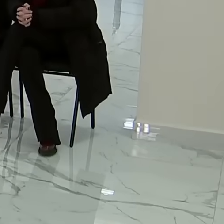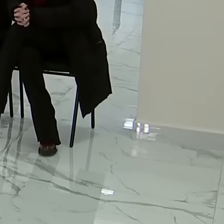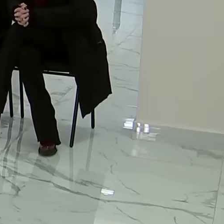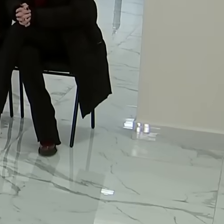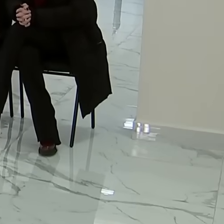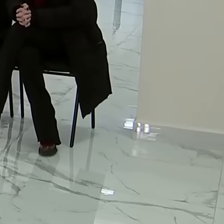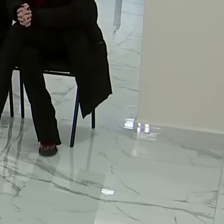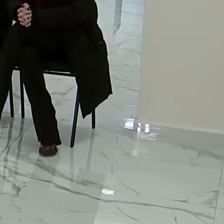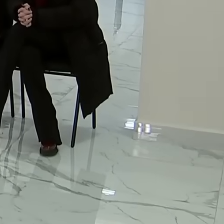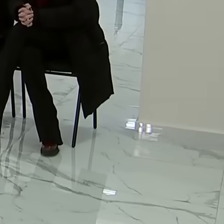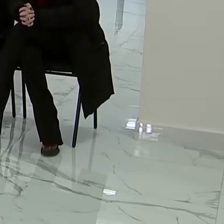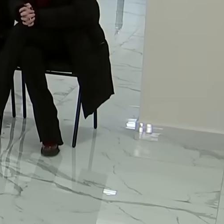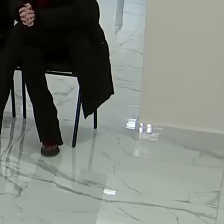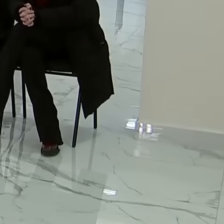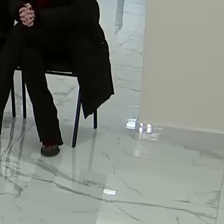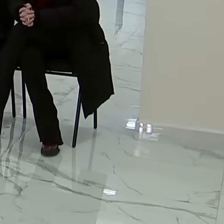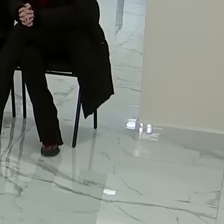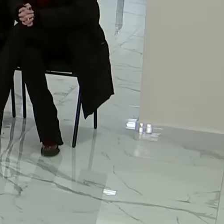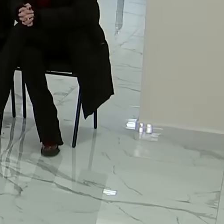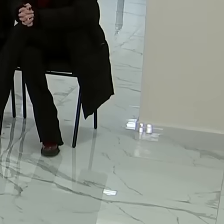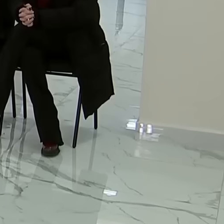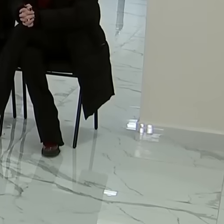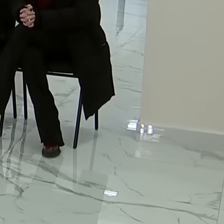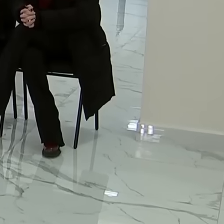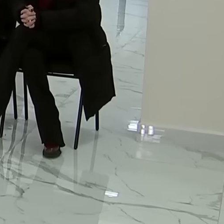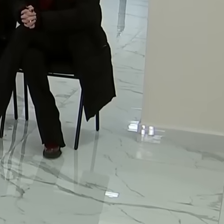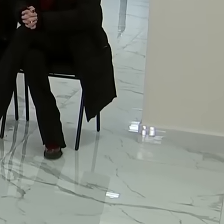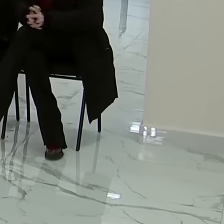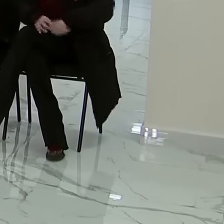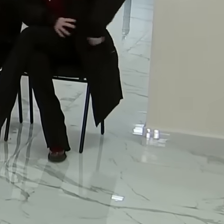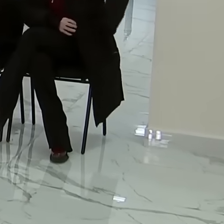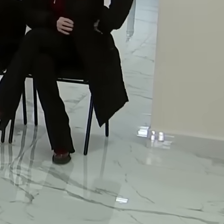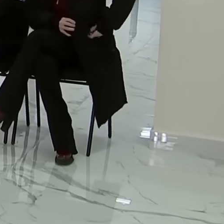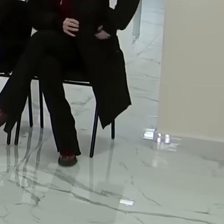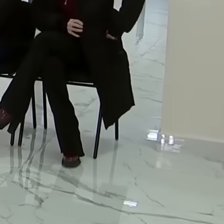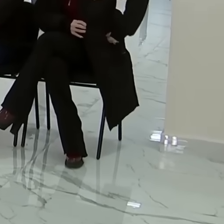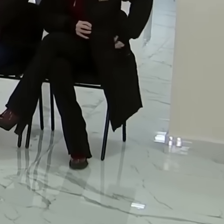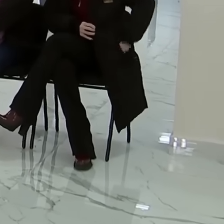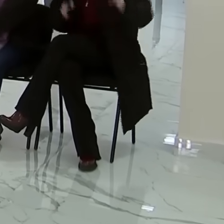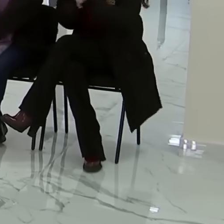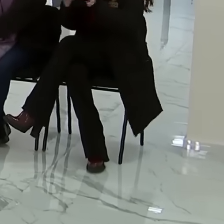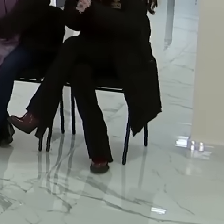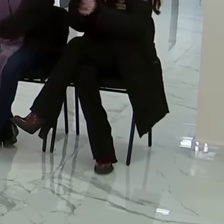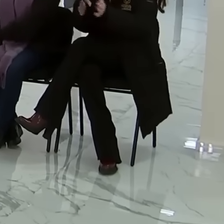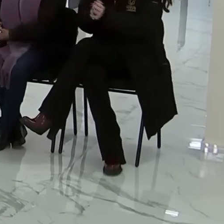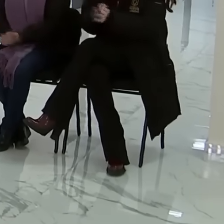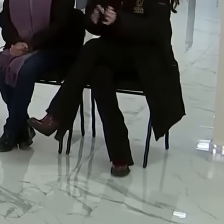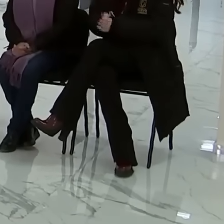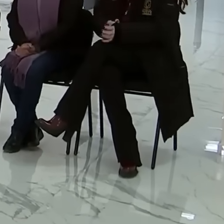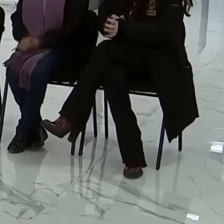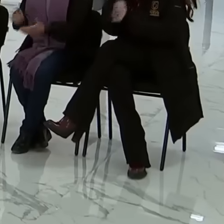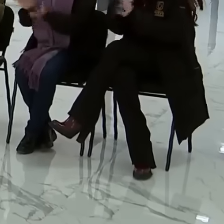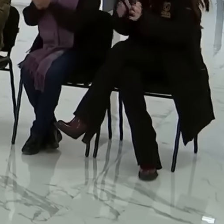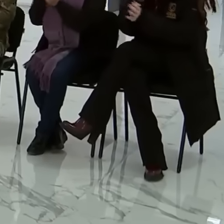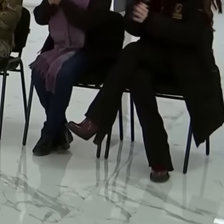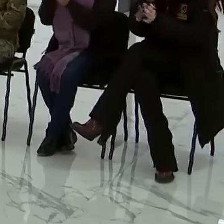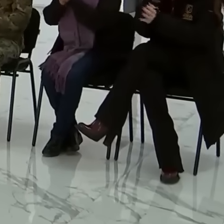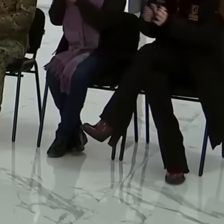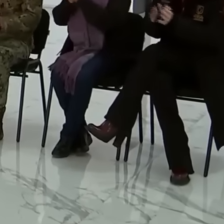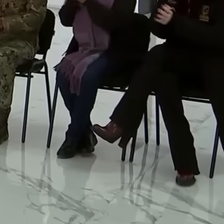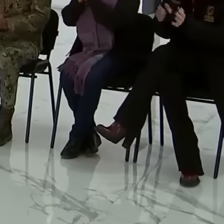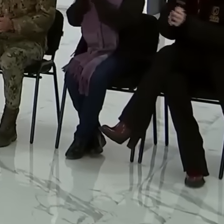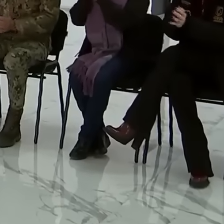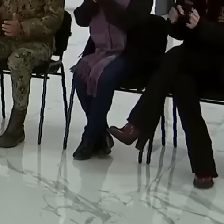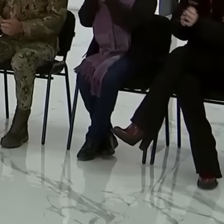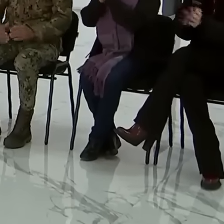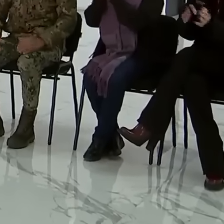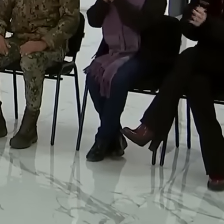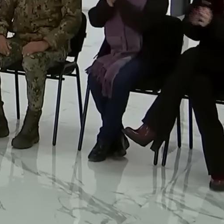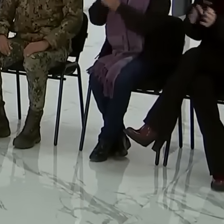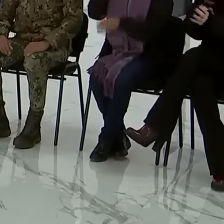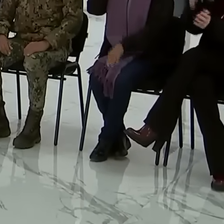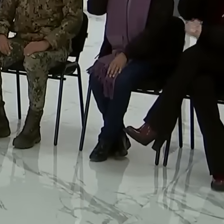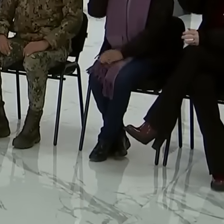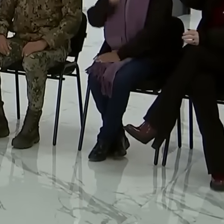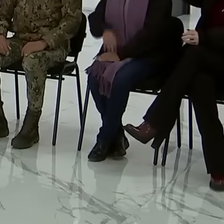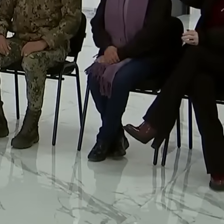del gobernador constitucional del estado de Tamaulipas, Américo Villarreal Anaya.